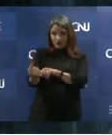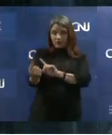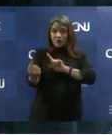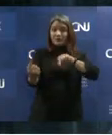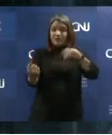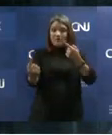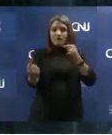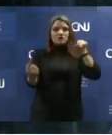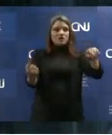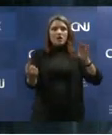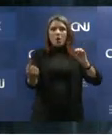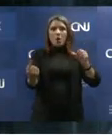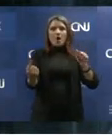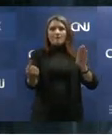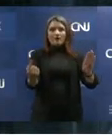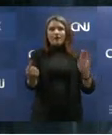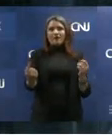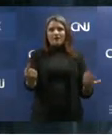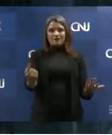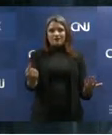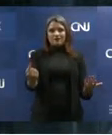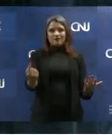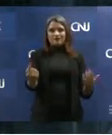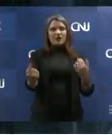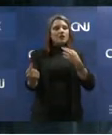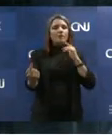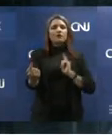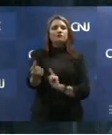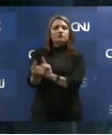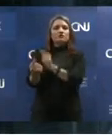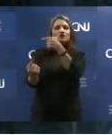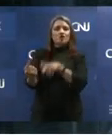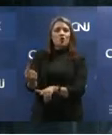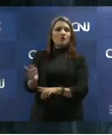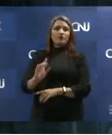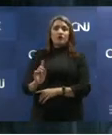No caso de Goiás, há ainda uma especificidade maior